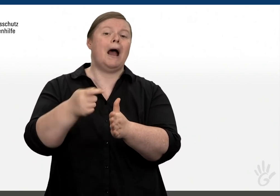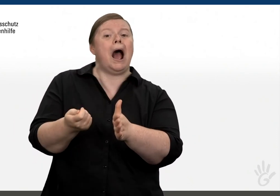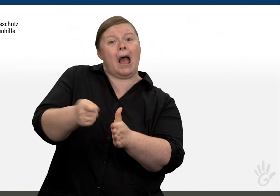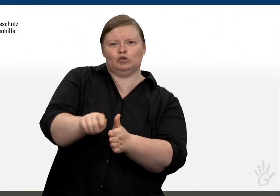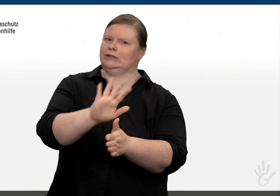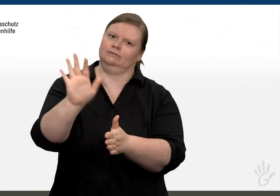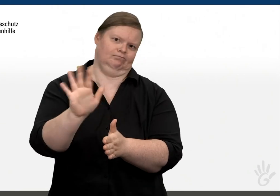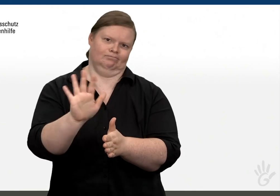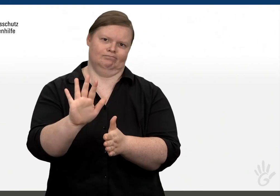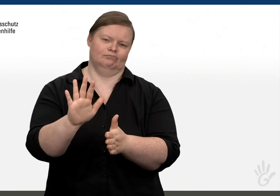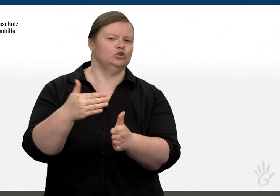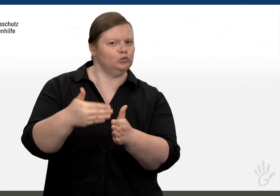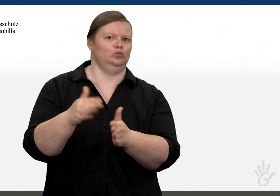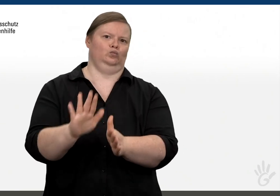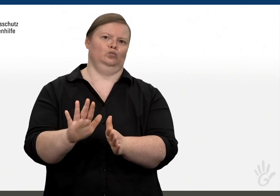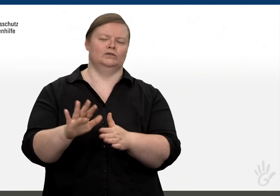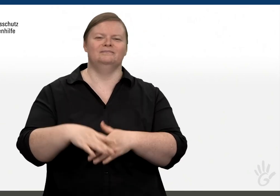Schließen Sie diese jedoch niemals ab.